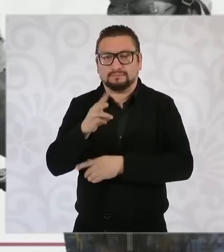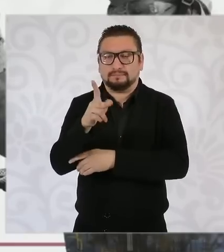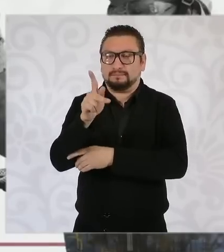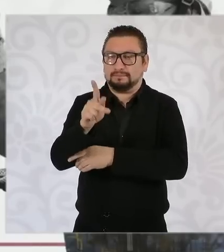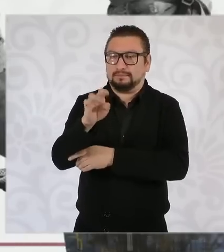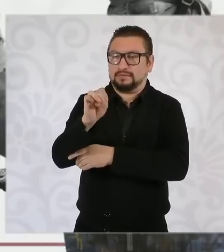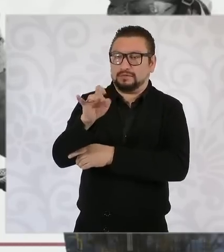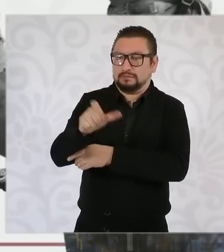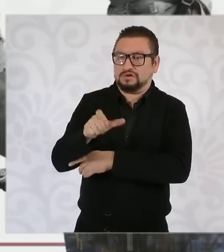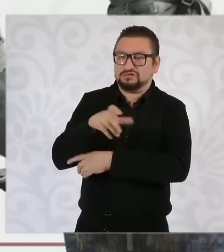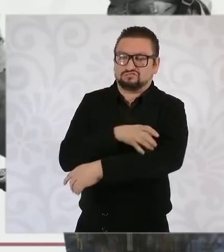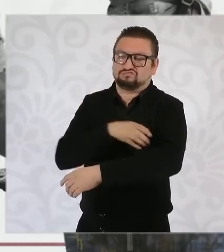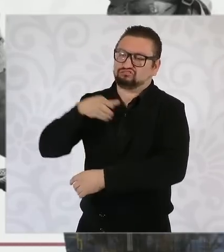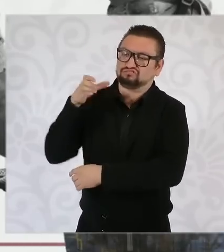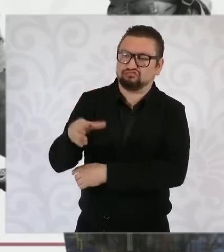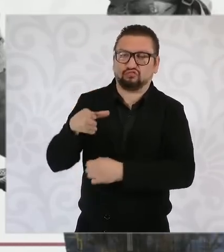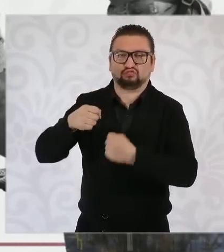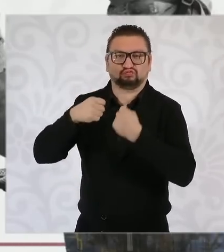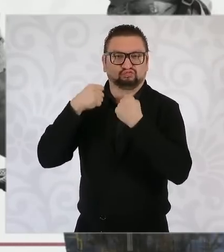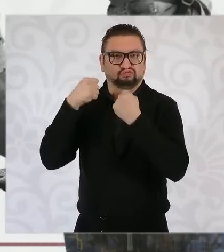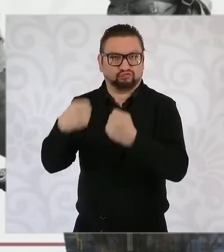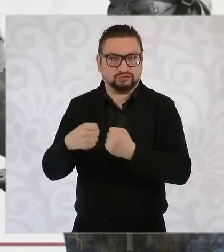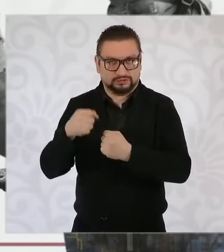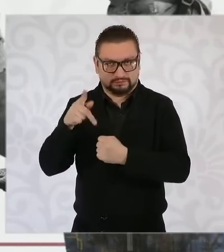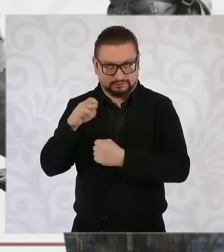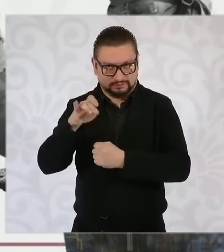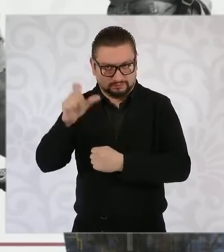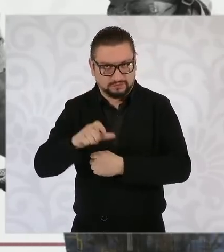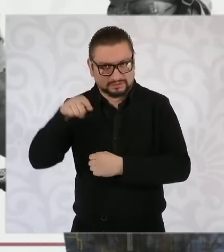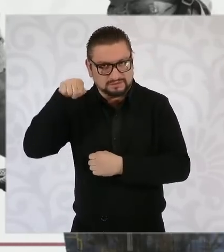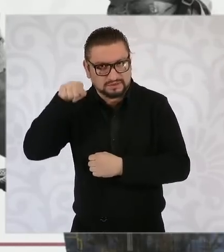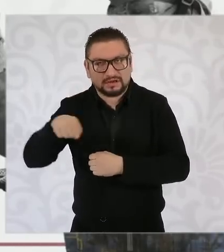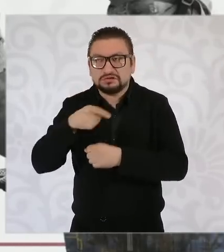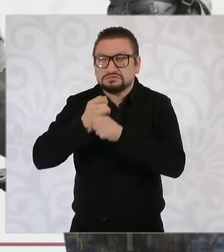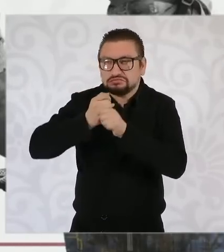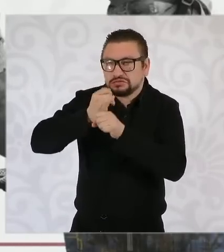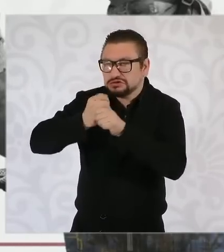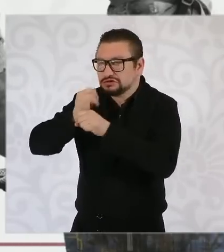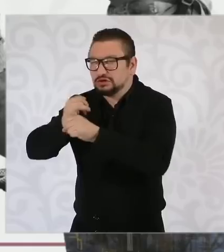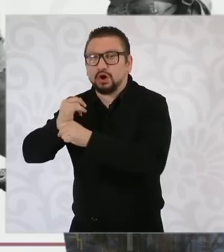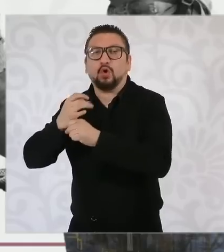otorgándole preferencia en la determinación de las áreas de exploración y extracción así